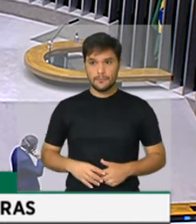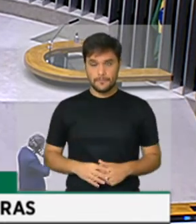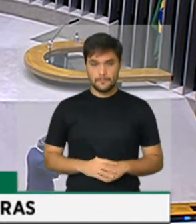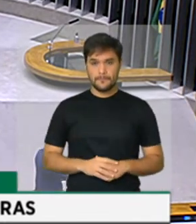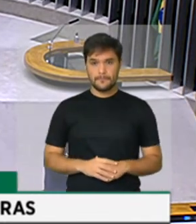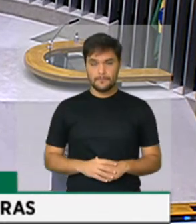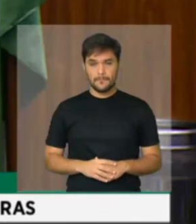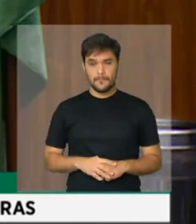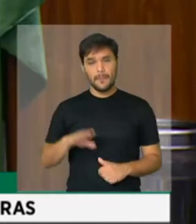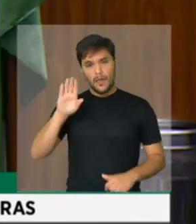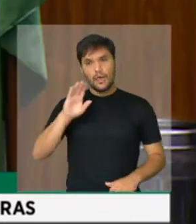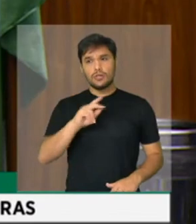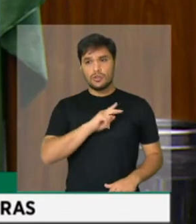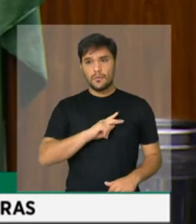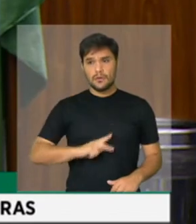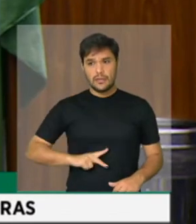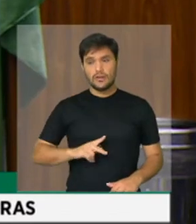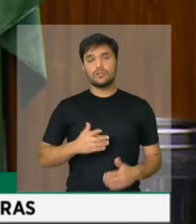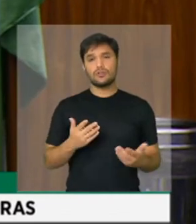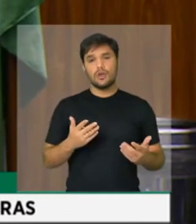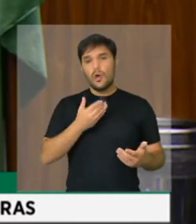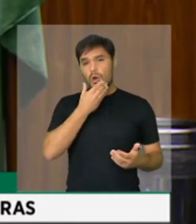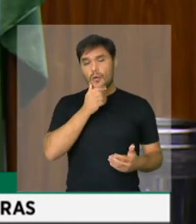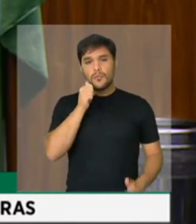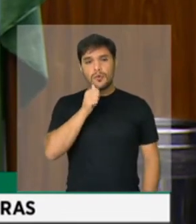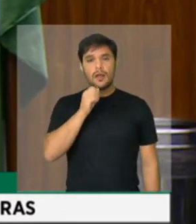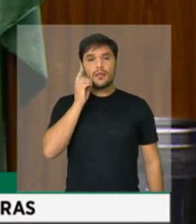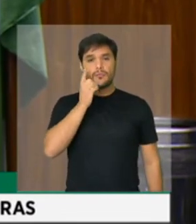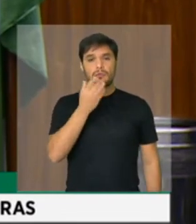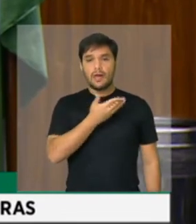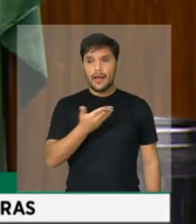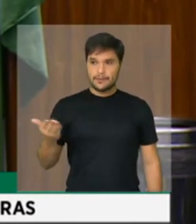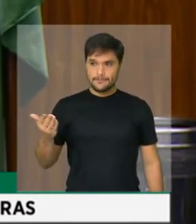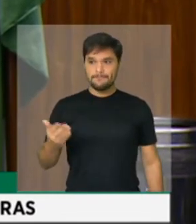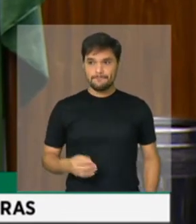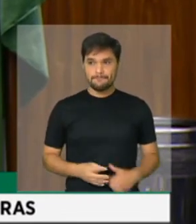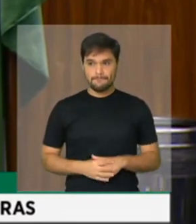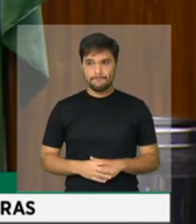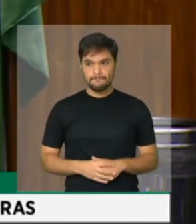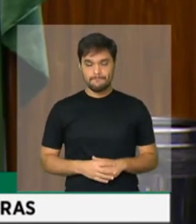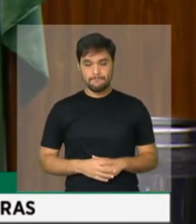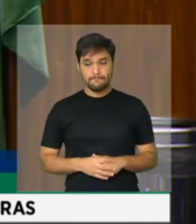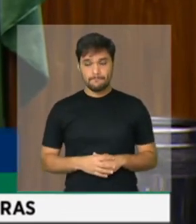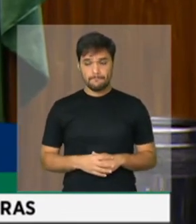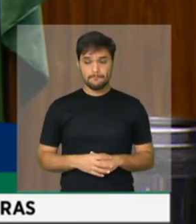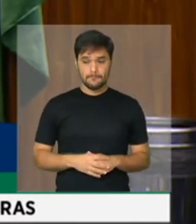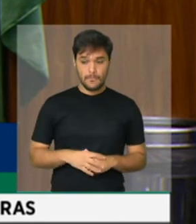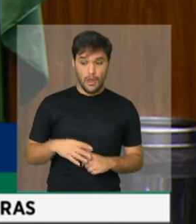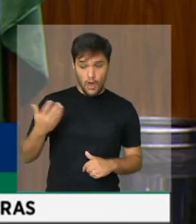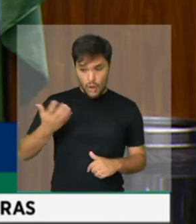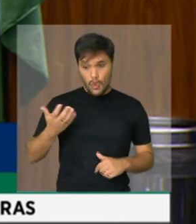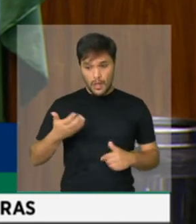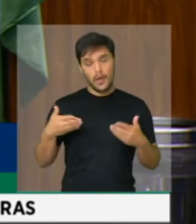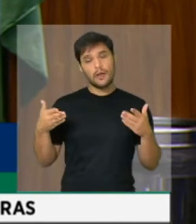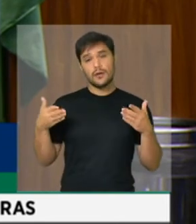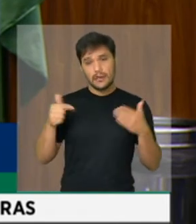LIDERANÇA. -- [DEPUTADO]: SR. PRESIDENTE, SRS. DEPUTADOS, SRAS. DEPUTADAS. EU QUERO AQUI, SOBRETUDO NESSE MOMENTO,